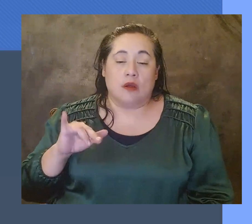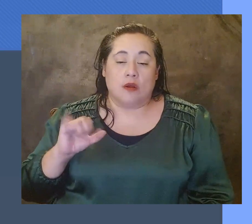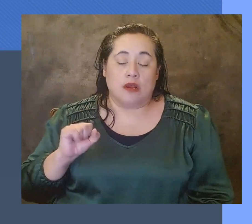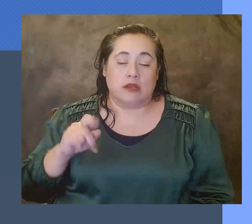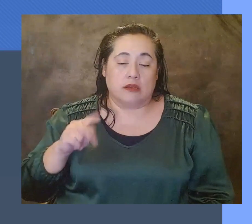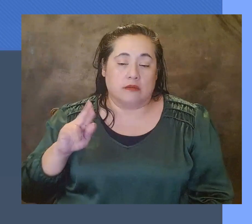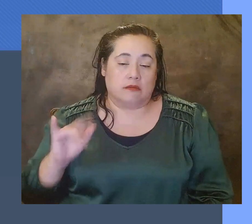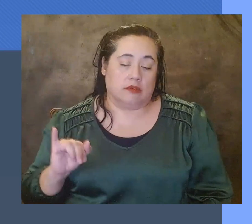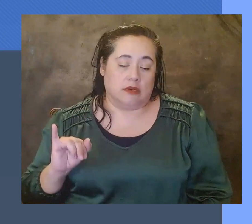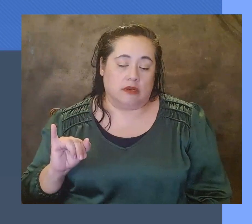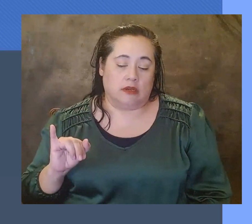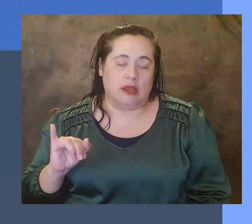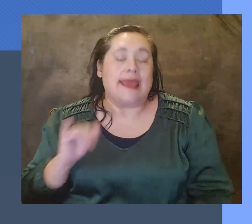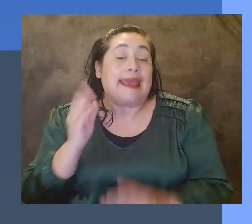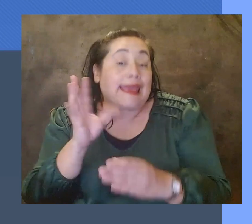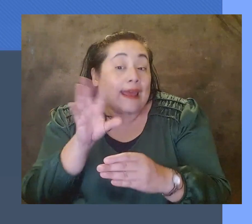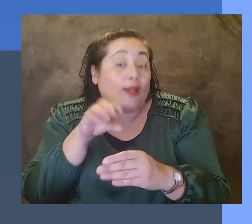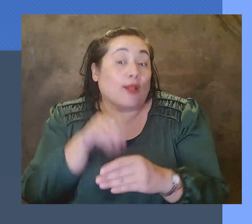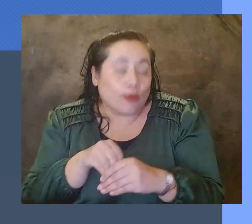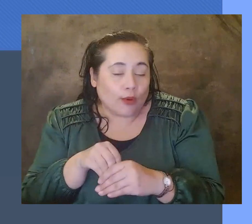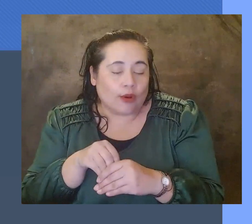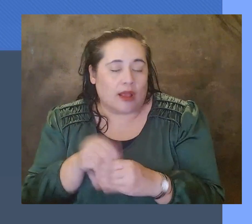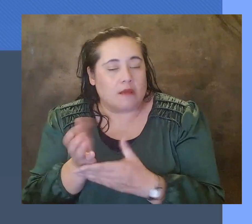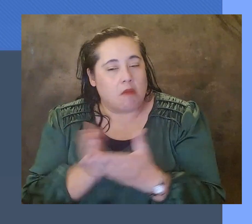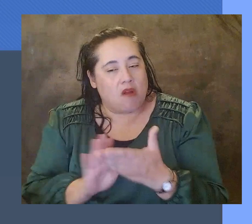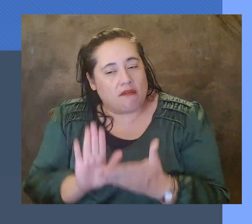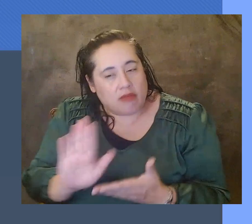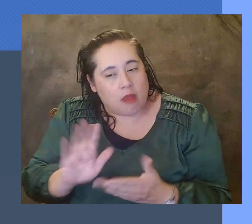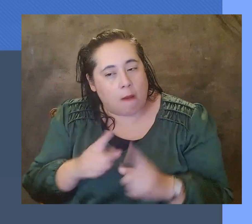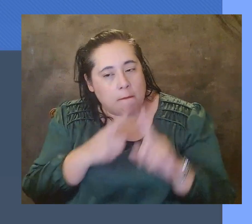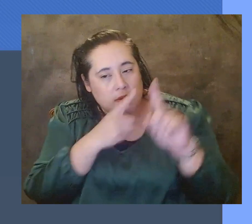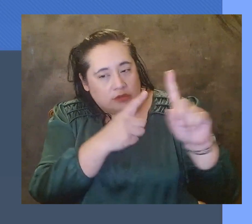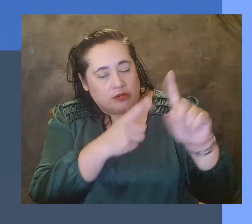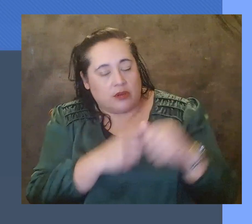sordos de Puerto Rico incluye como parte de su misión